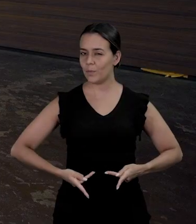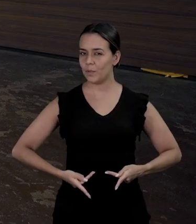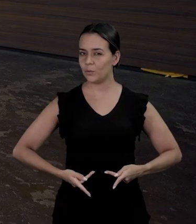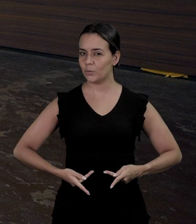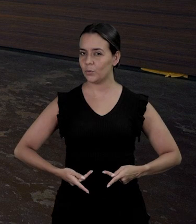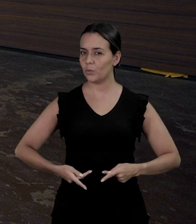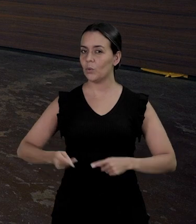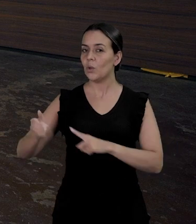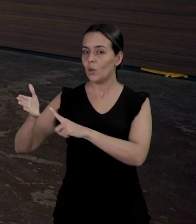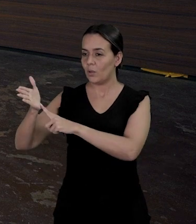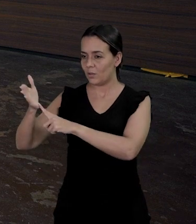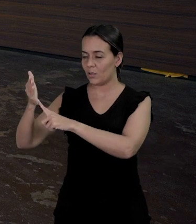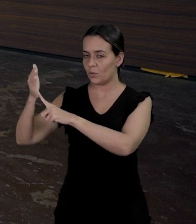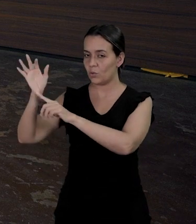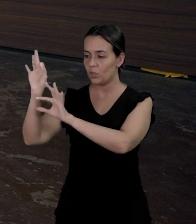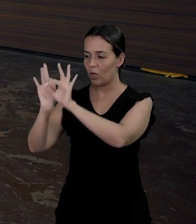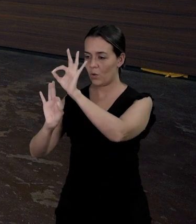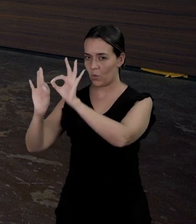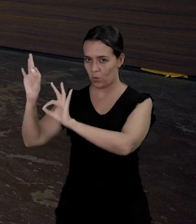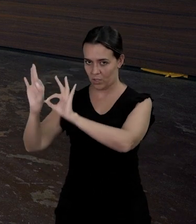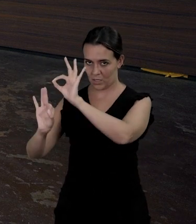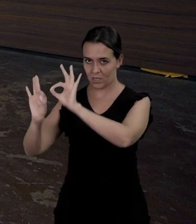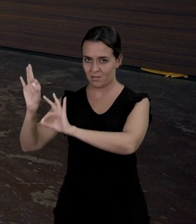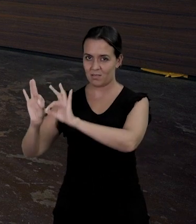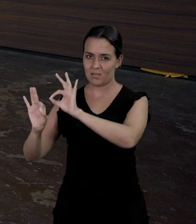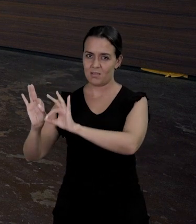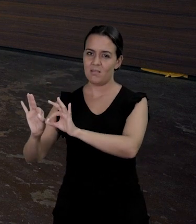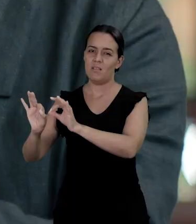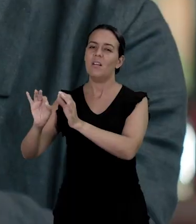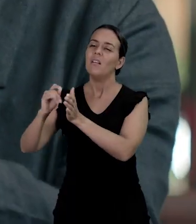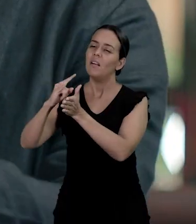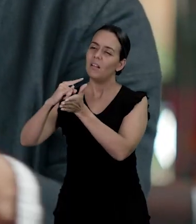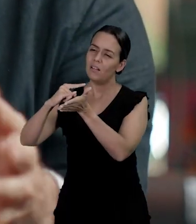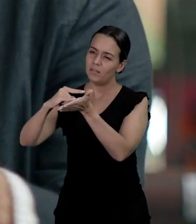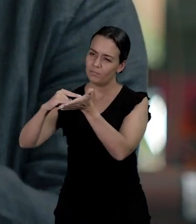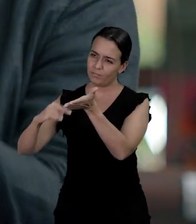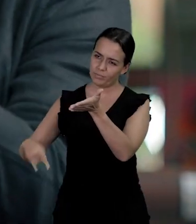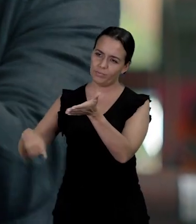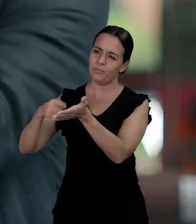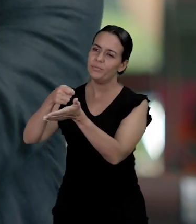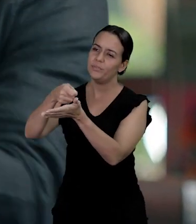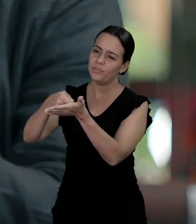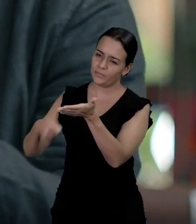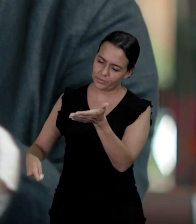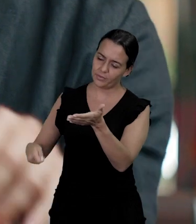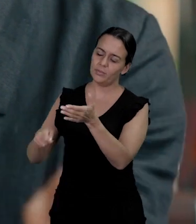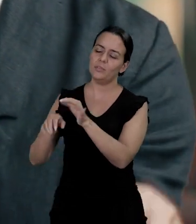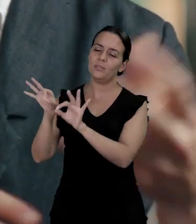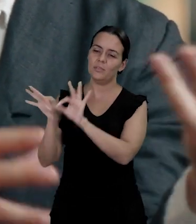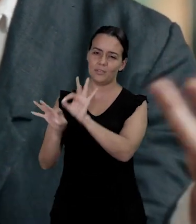todos os trabalhos que a gente considera mais chatos e burocráticos, organizar o trânsito, organizar a coisa técnica, arrumar o timbre,